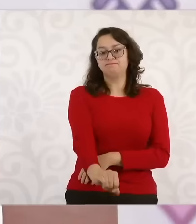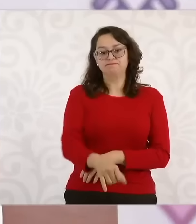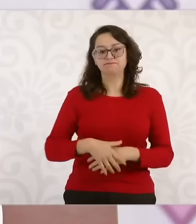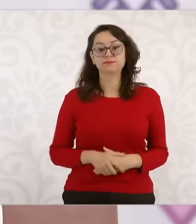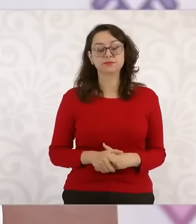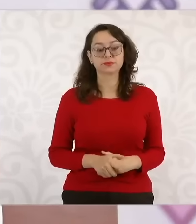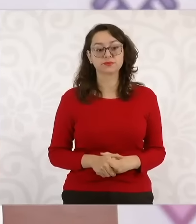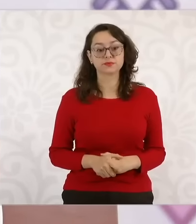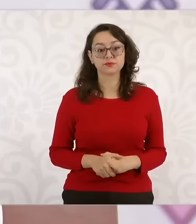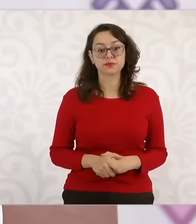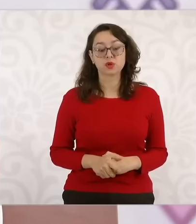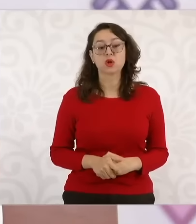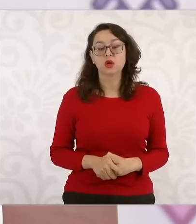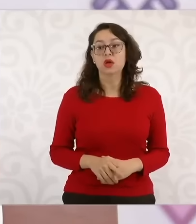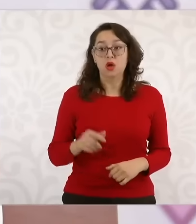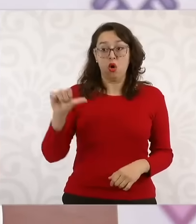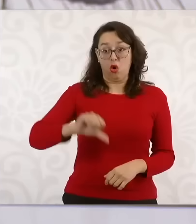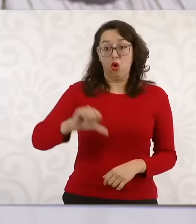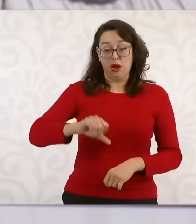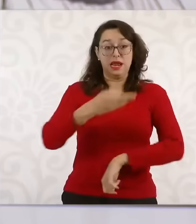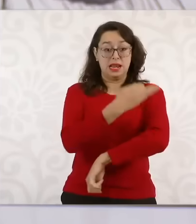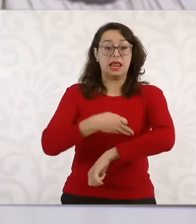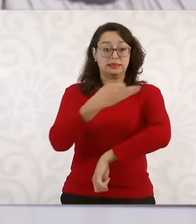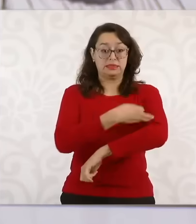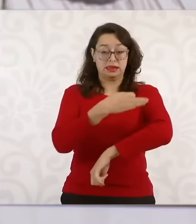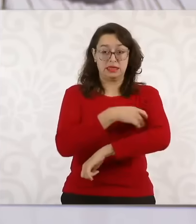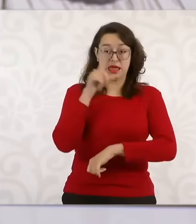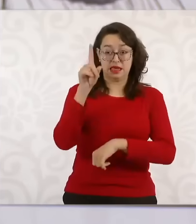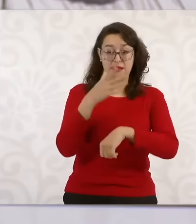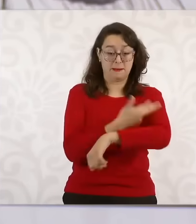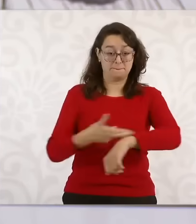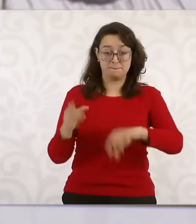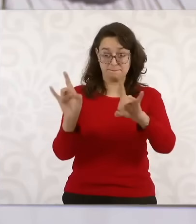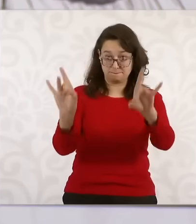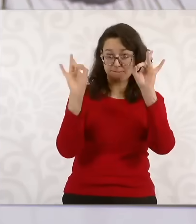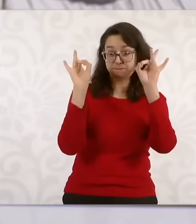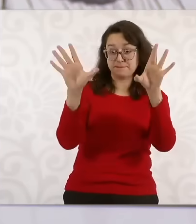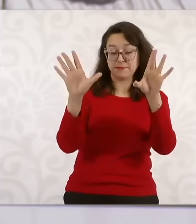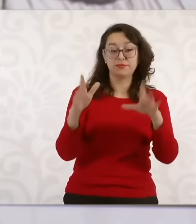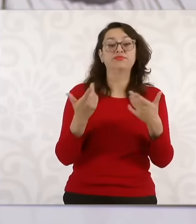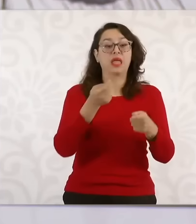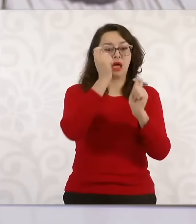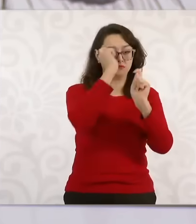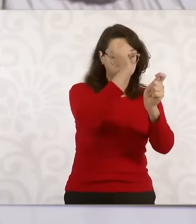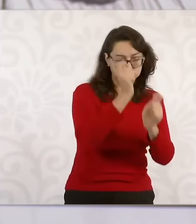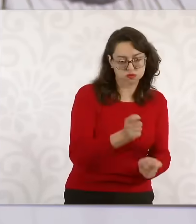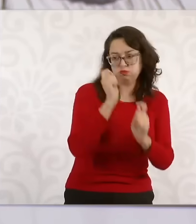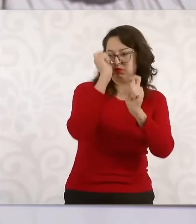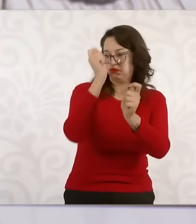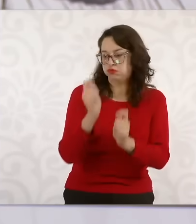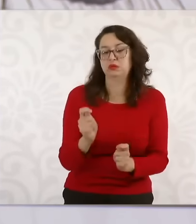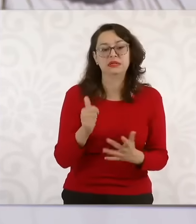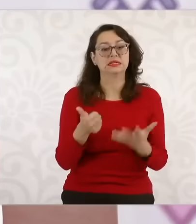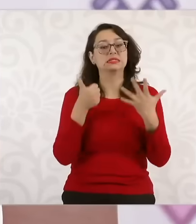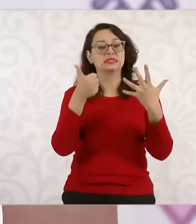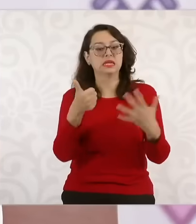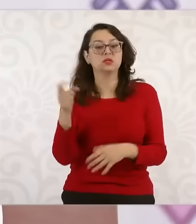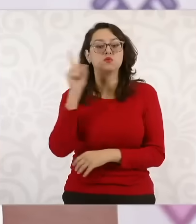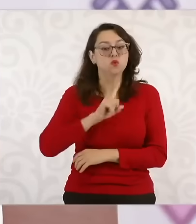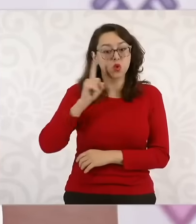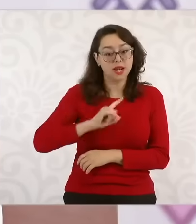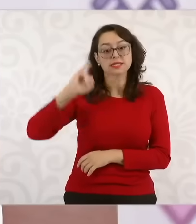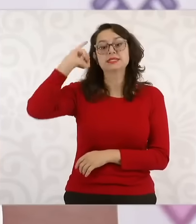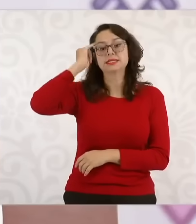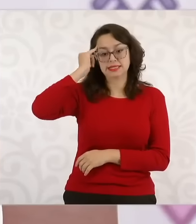a Paseo de la Reforma porque vamos a develar las estatuas de las seis mujeres indígenas.